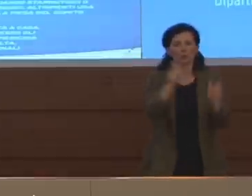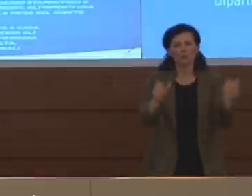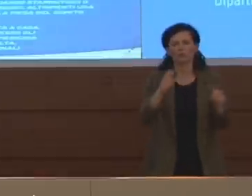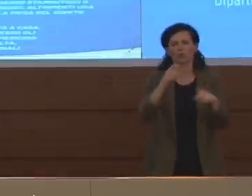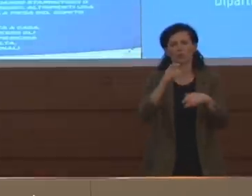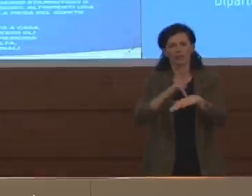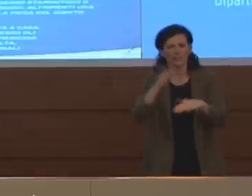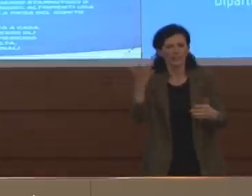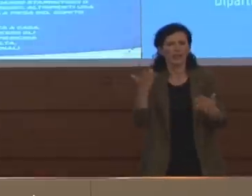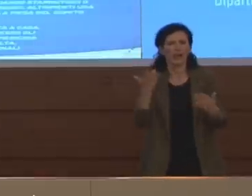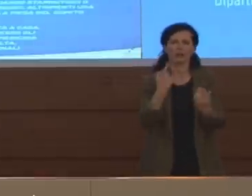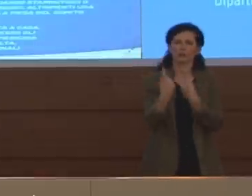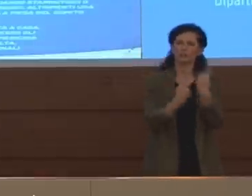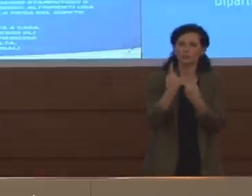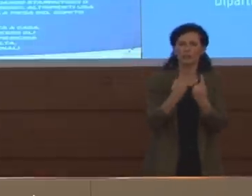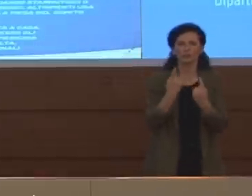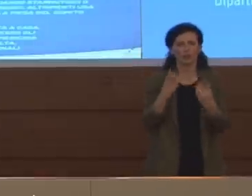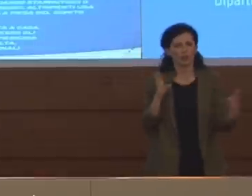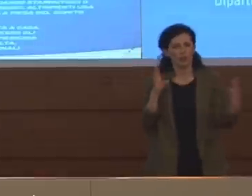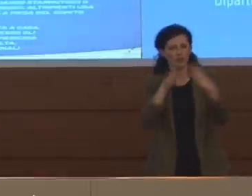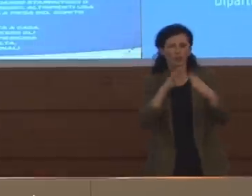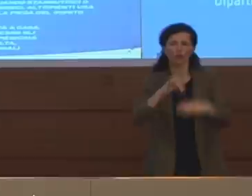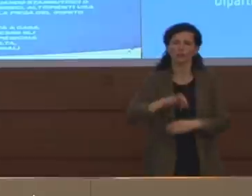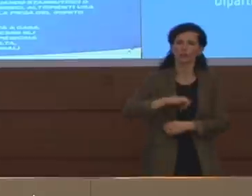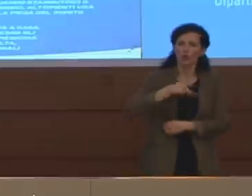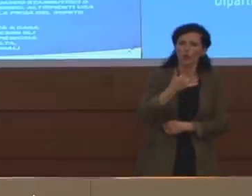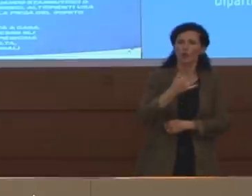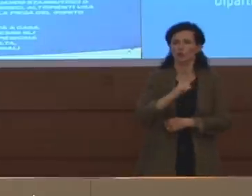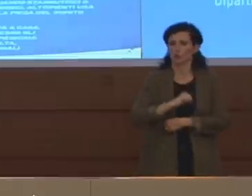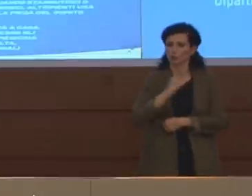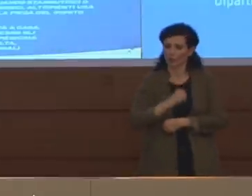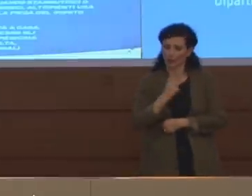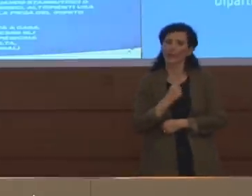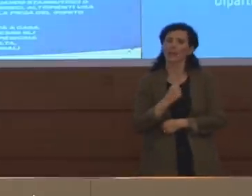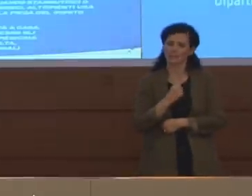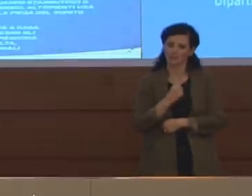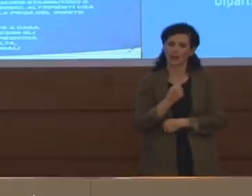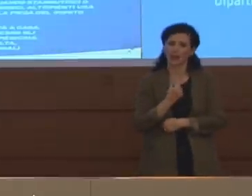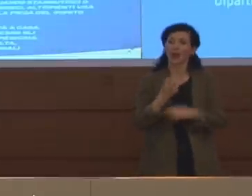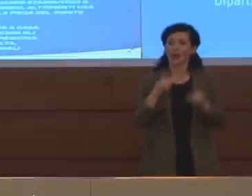diciamolo, di dolore per una fetta della popolazione